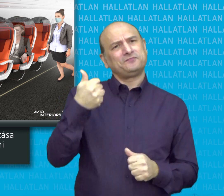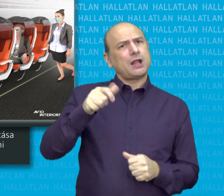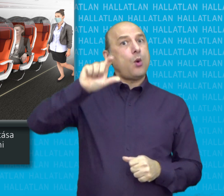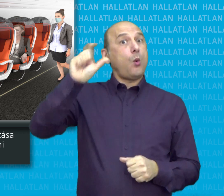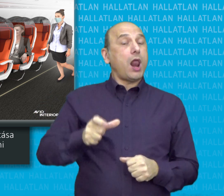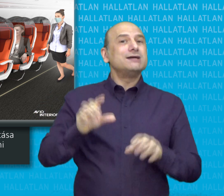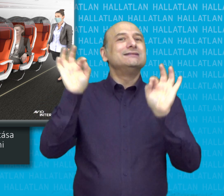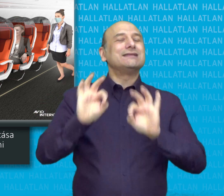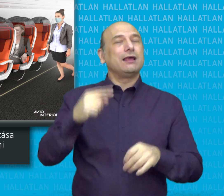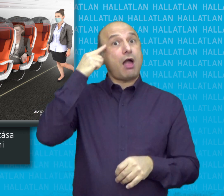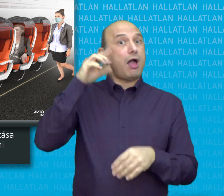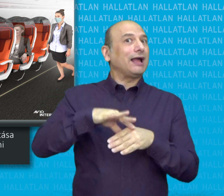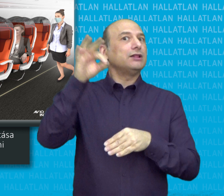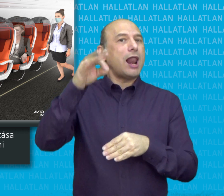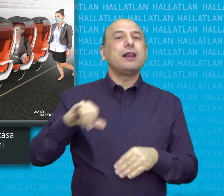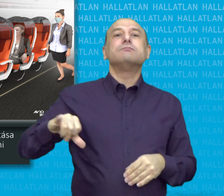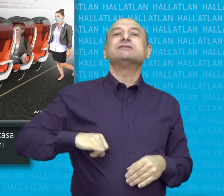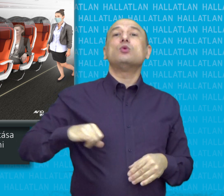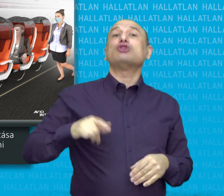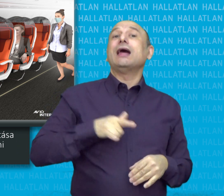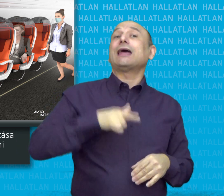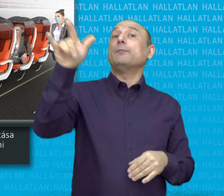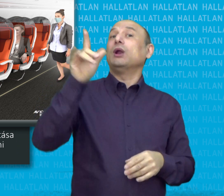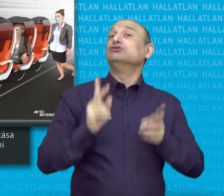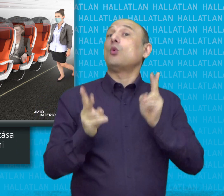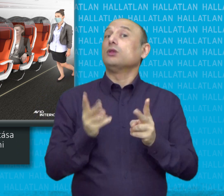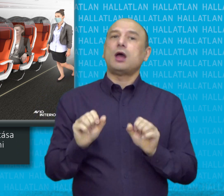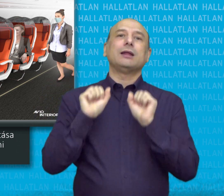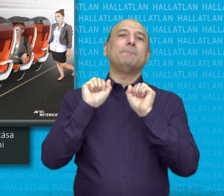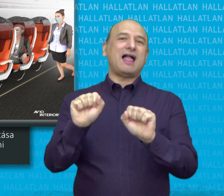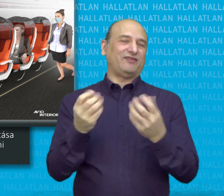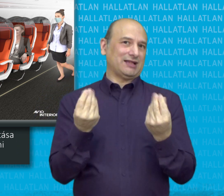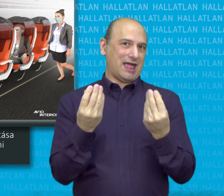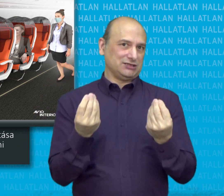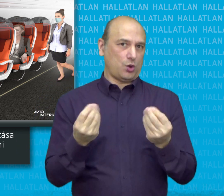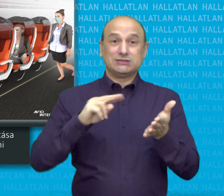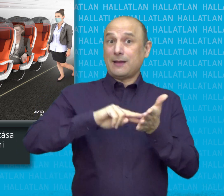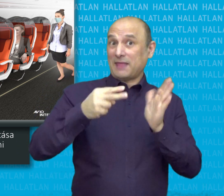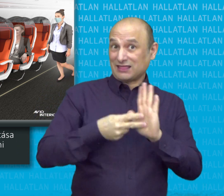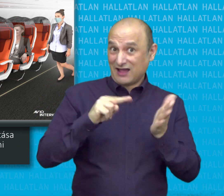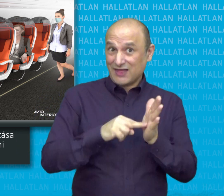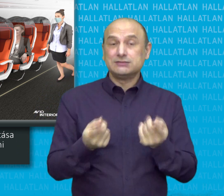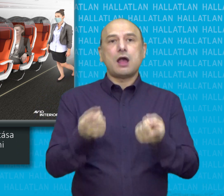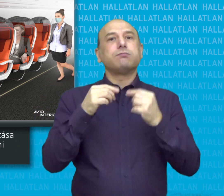Egy olasz cég azonban nem tétlenkedik, és azon dolgozik, hogy már a pandémia alatt megoldható legyen a biztonságos repülés, és olyan védőeszközöket terveztek,